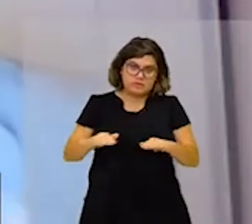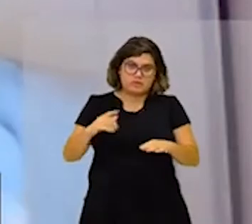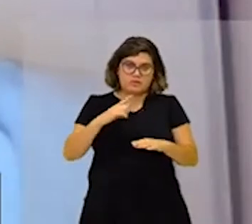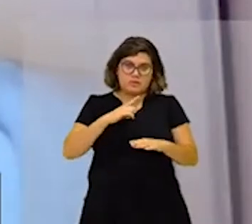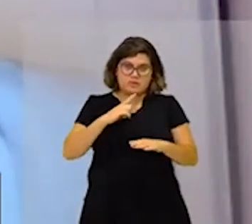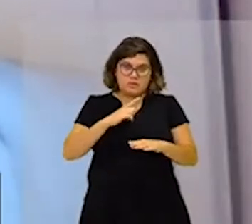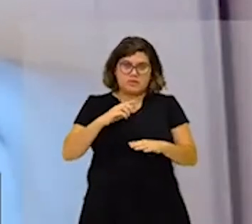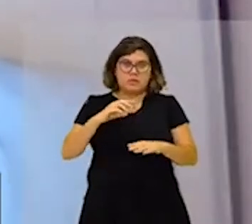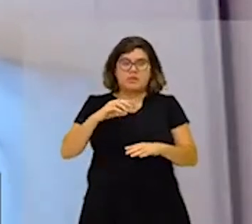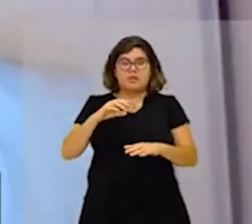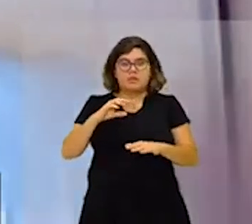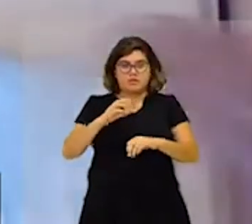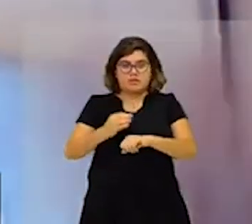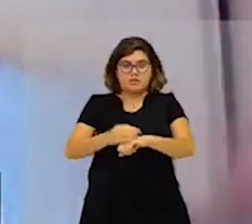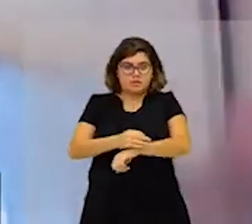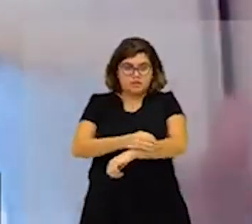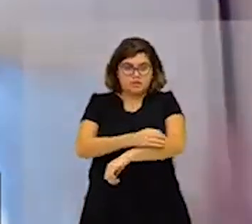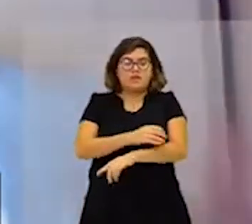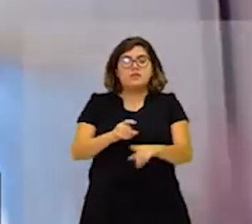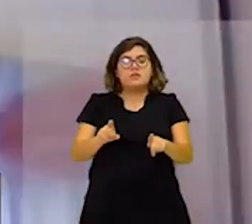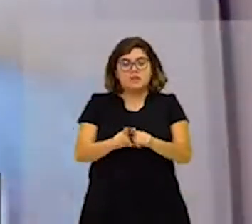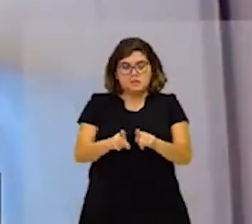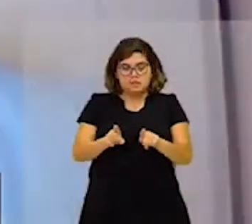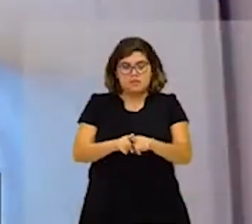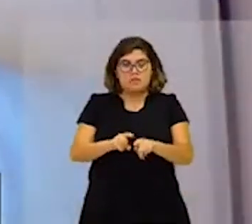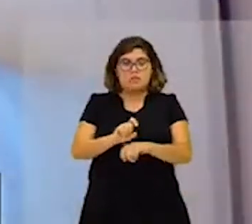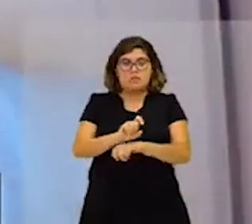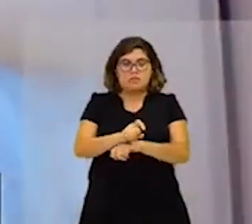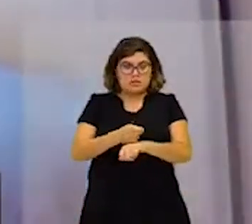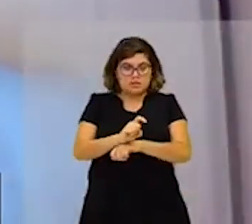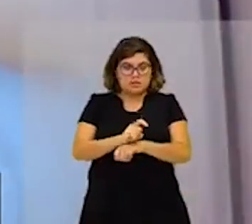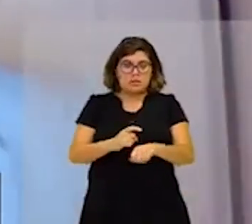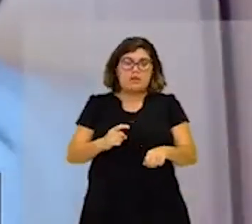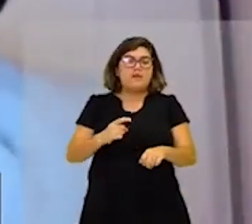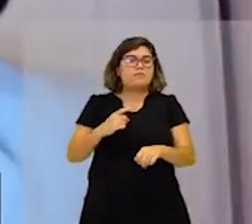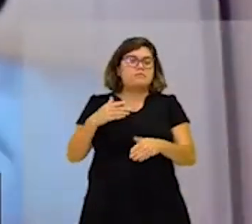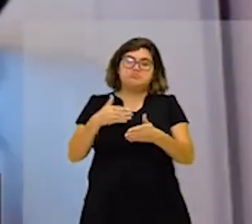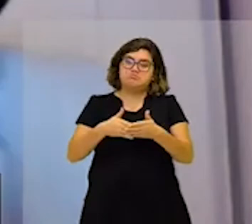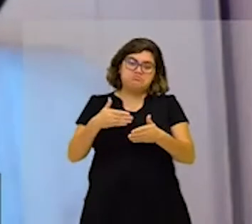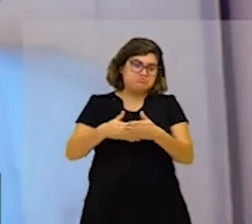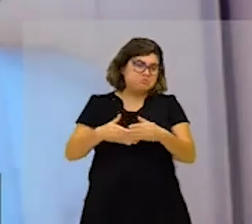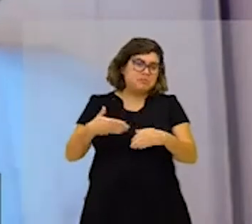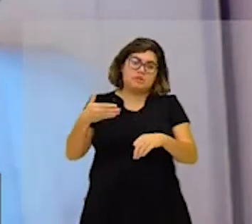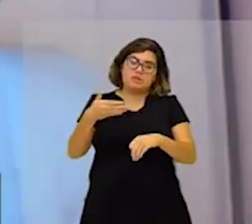negras passaram décadas no país ou proibição legal né impedidas de frequentar a educação